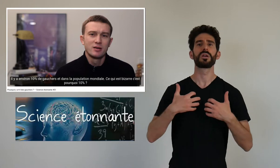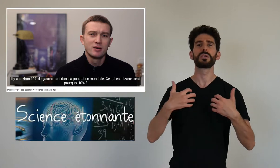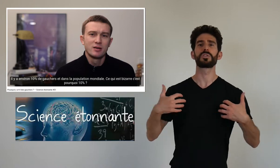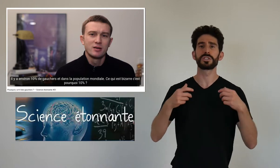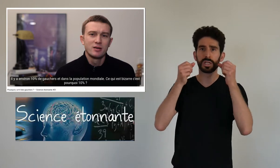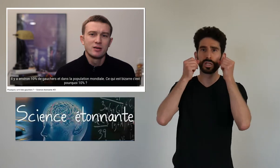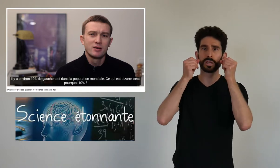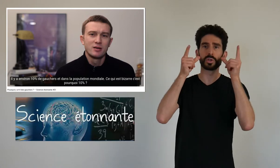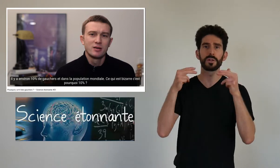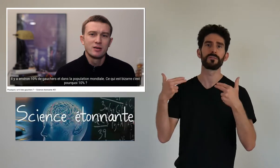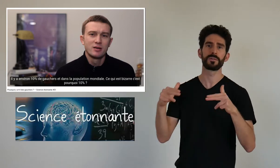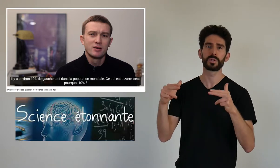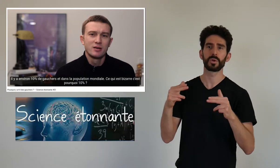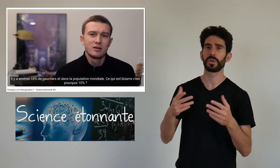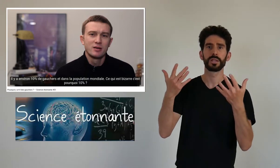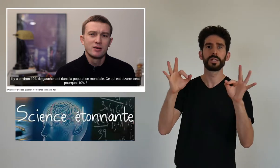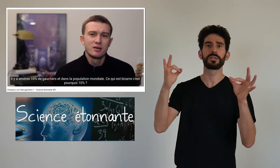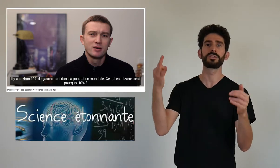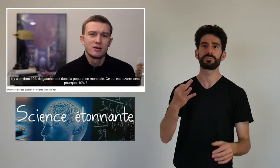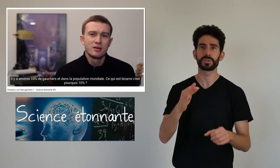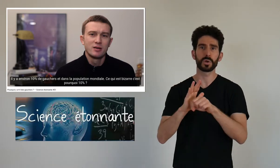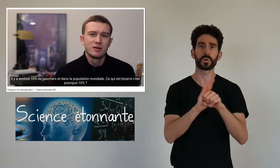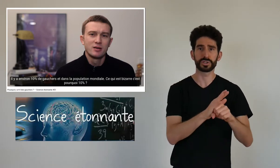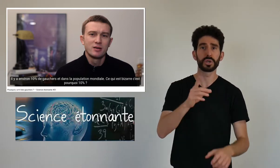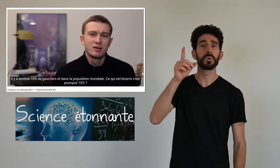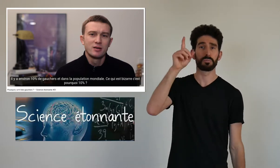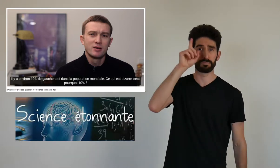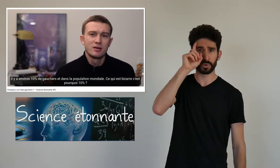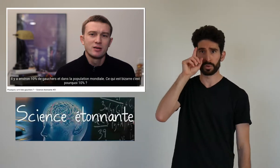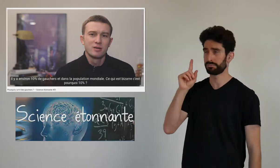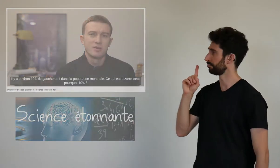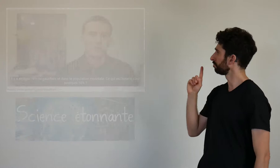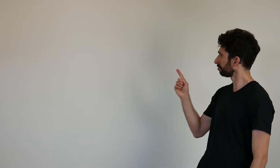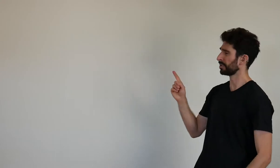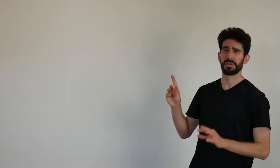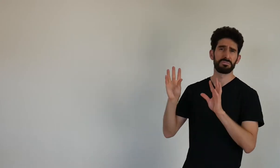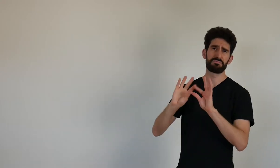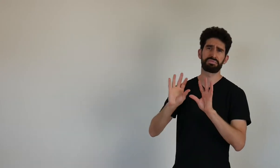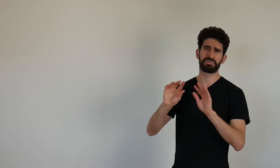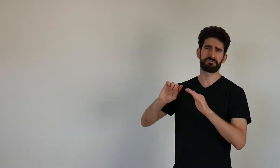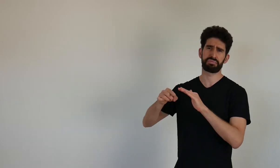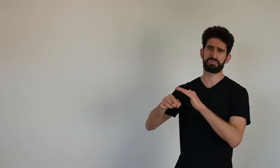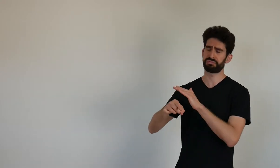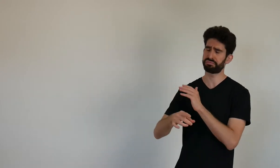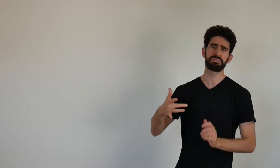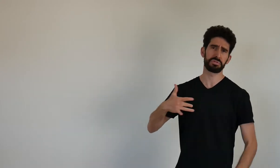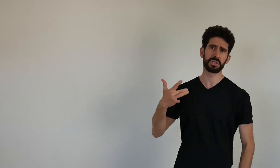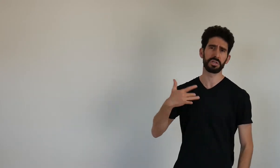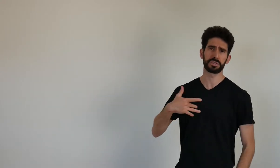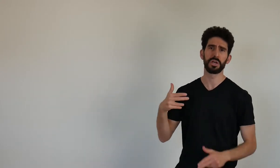"Science étonnante" a fait une vidéo pour expliquer ces 10% en détail. Les explications sont approfondies. C'est intéressant à voir